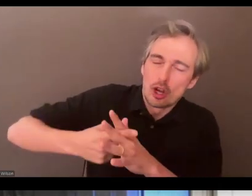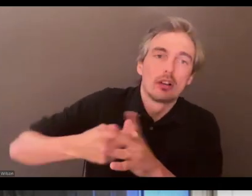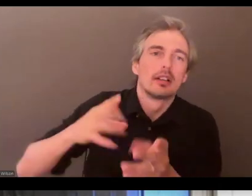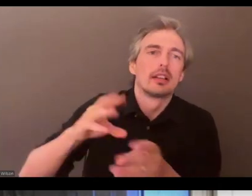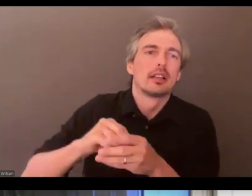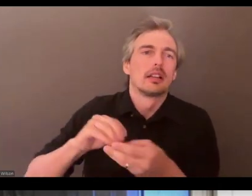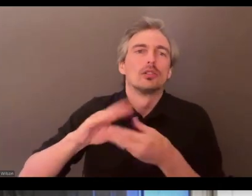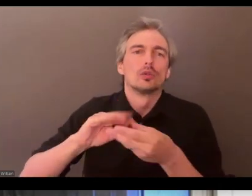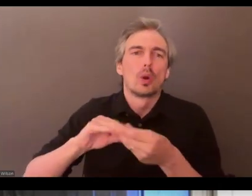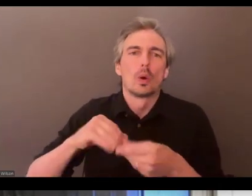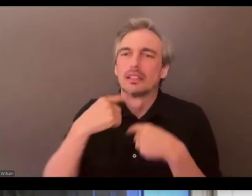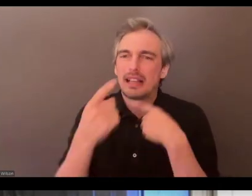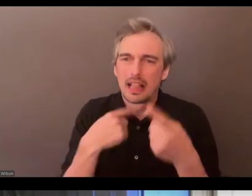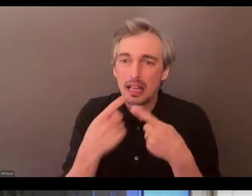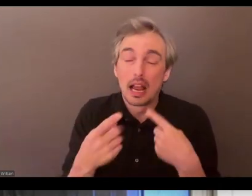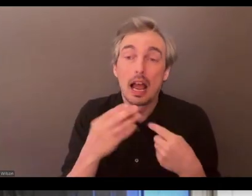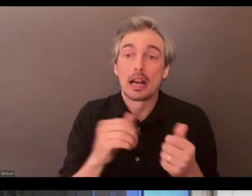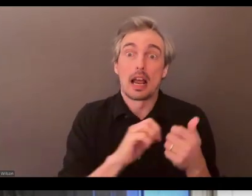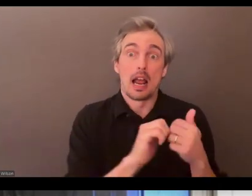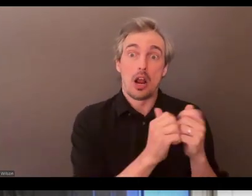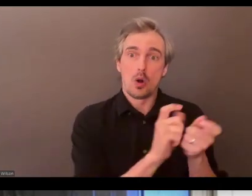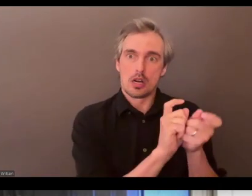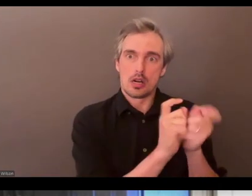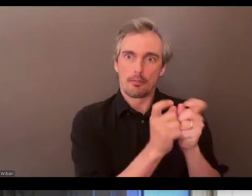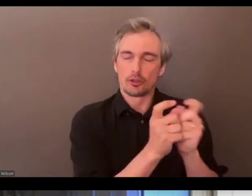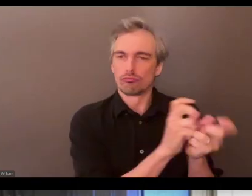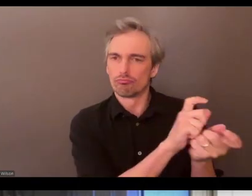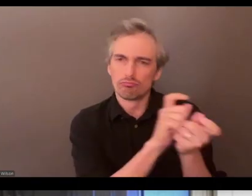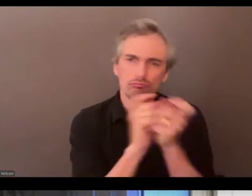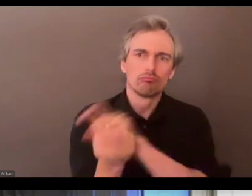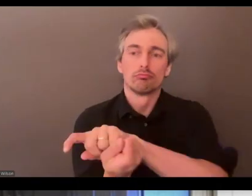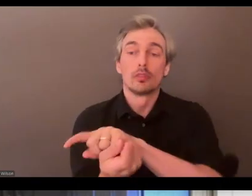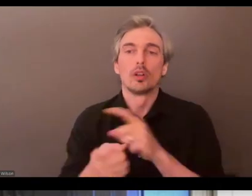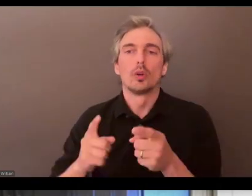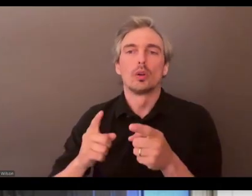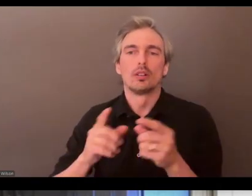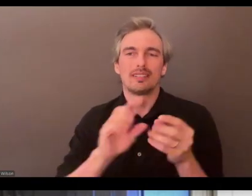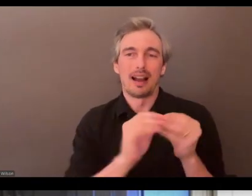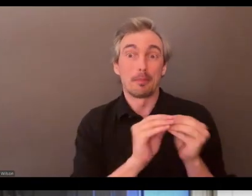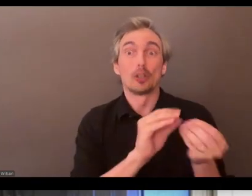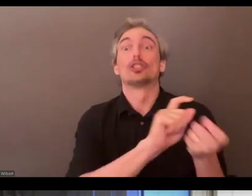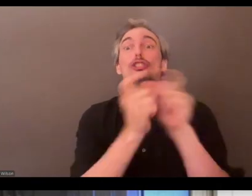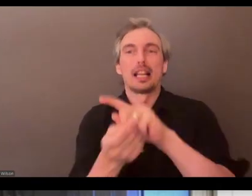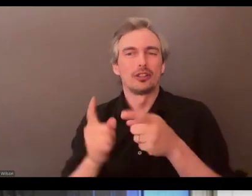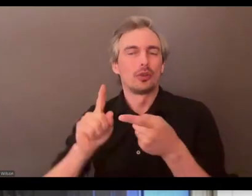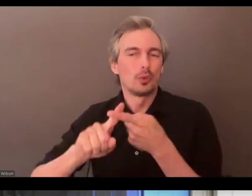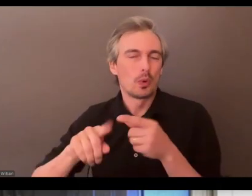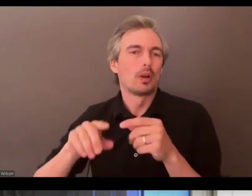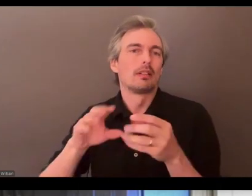そして最後に、明日から使えるツ ールをいくつかご紹介します。 すぐに使える、準備時間が不要なツ ールです。